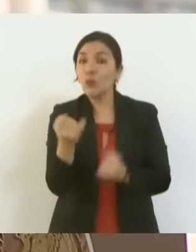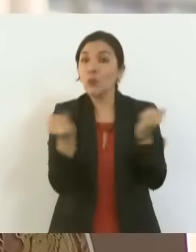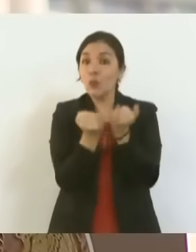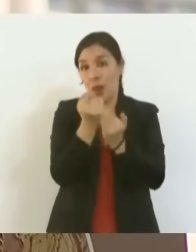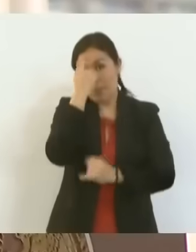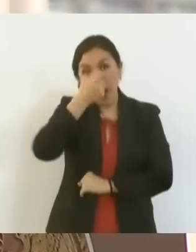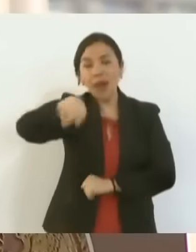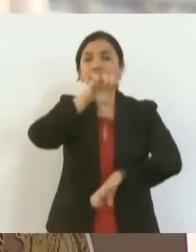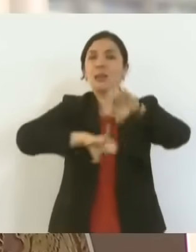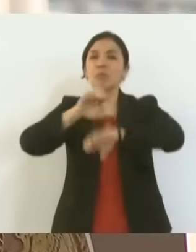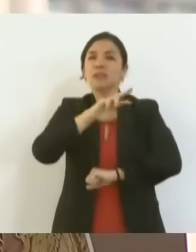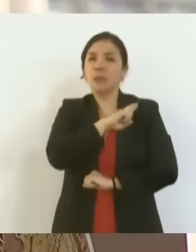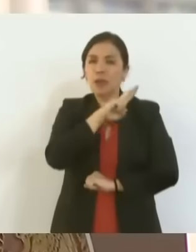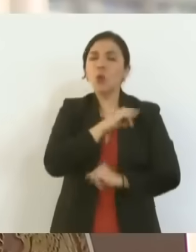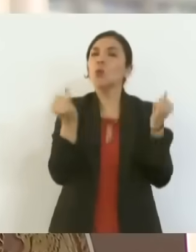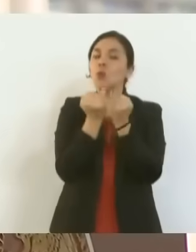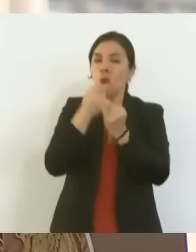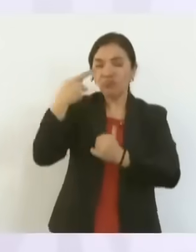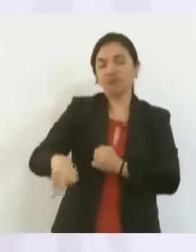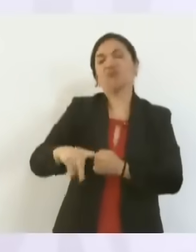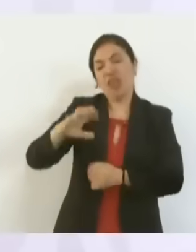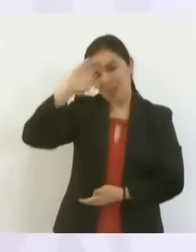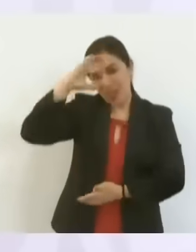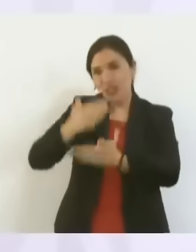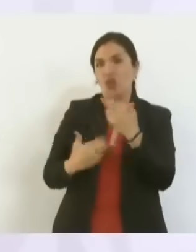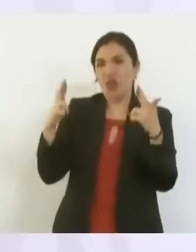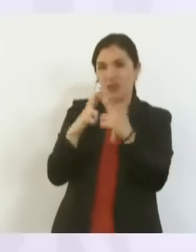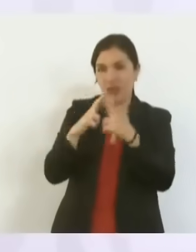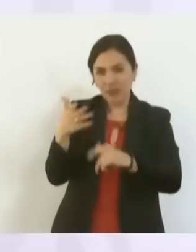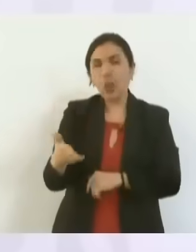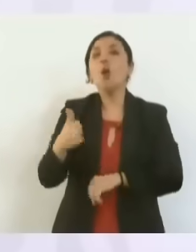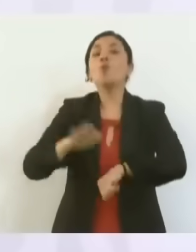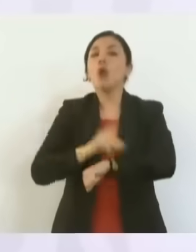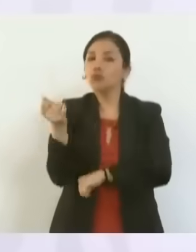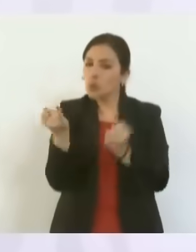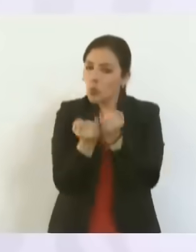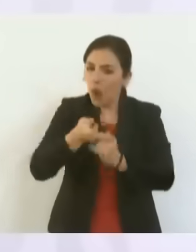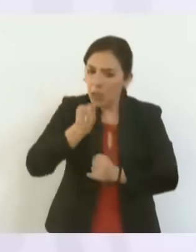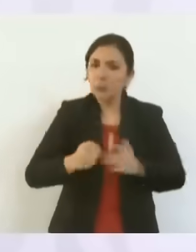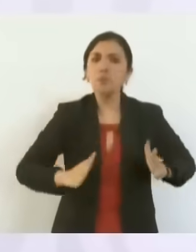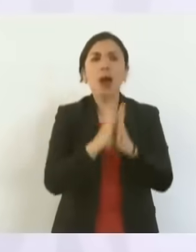privada y a la Iglesia Católica por su amplia participación en este importante programa